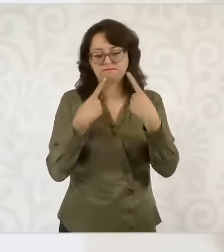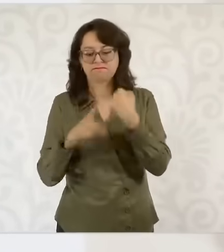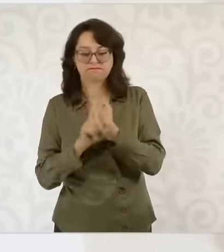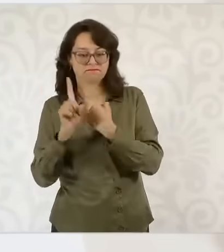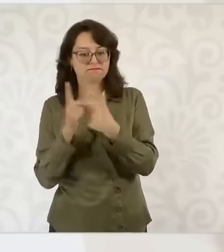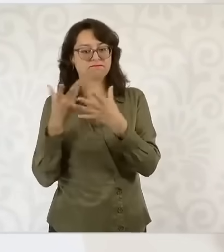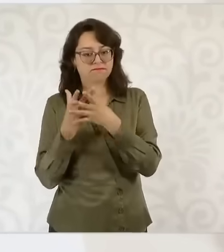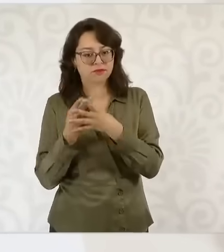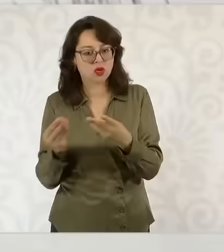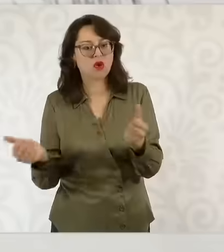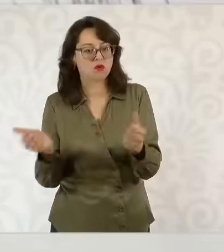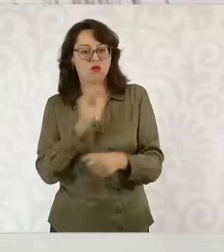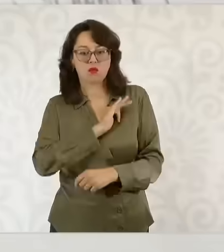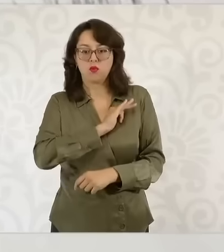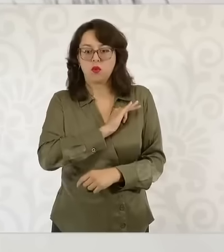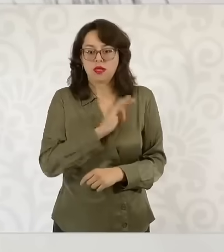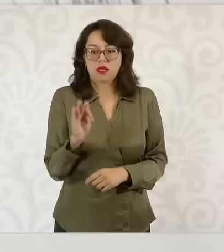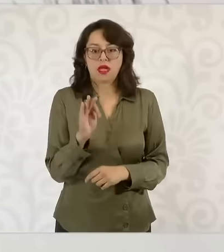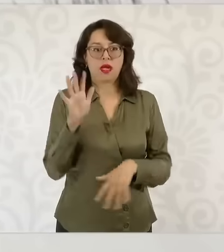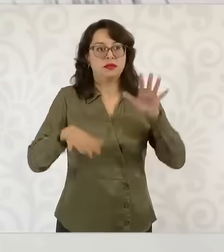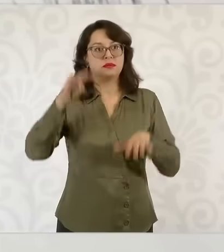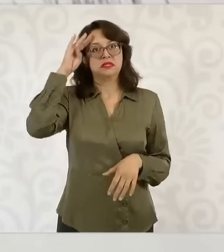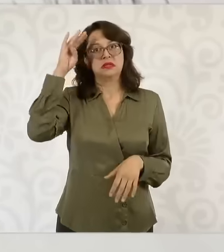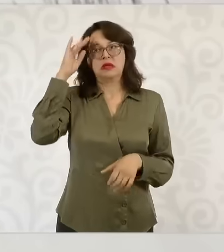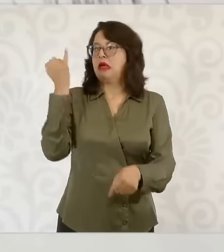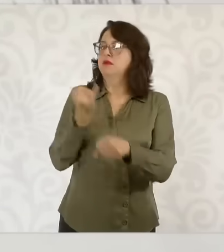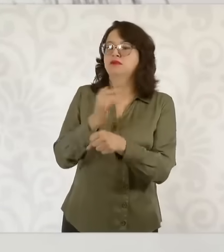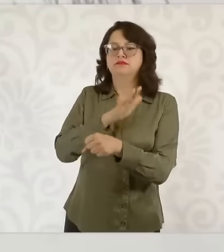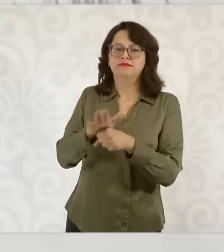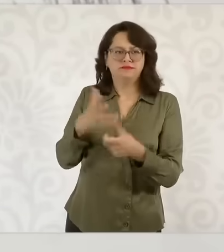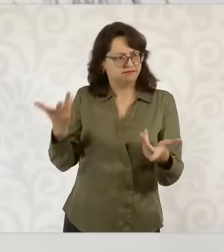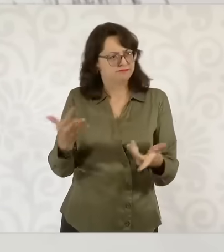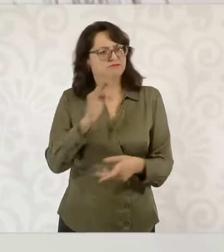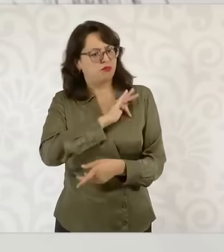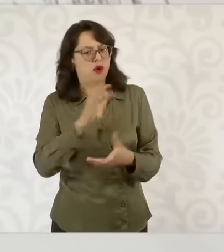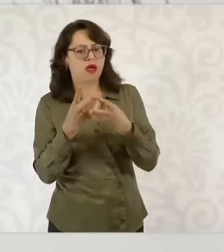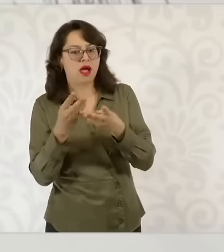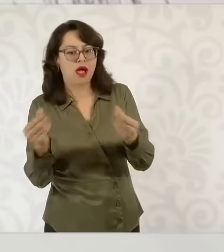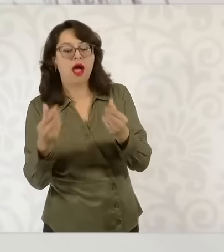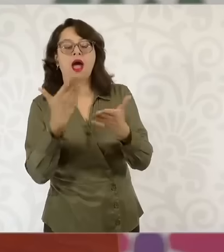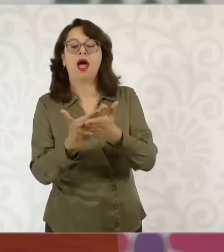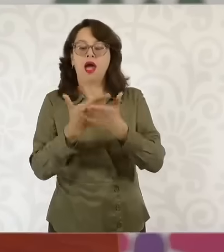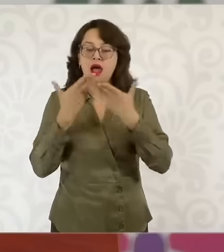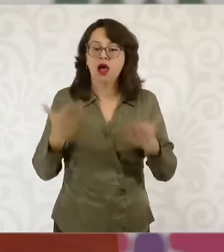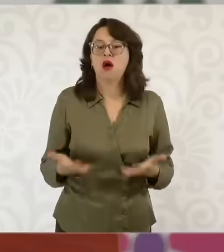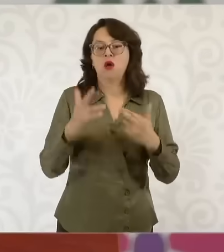problema que podía parecer irresoluble. En el caso también de la contaminación eh del río Tijuana,